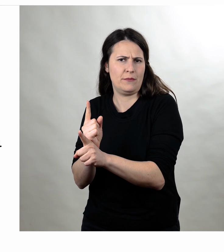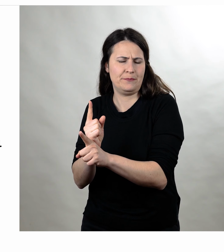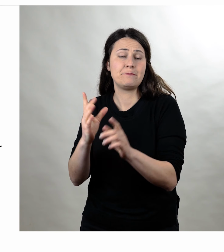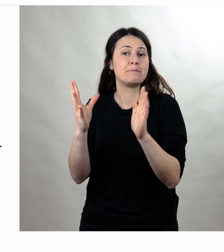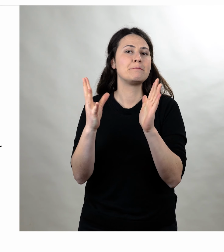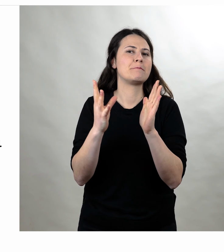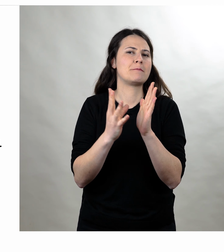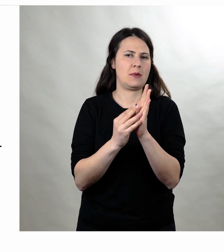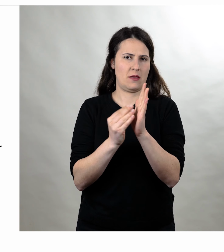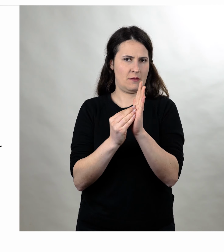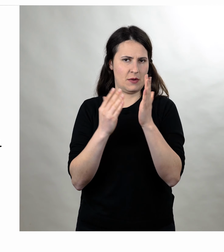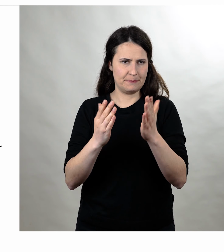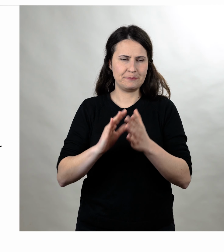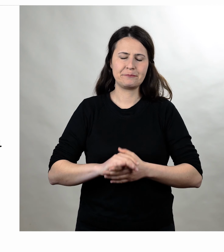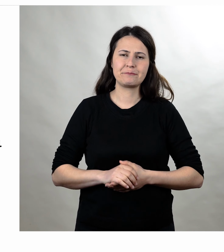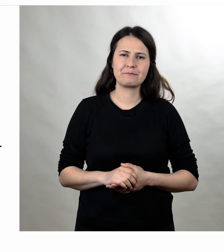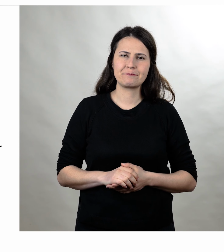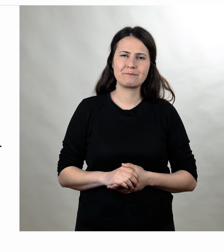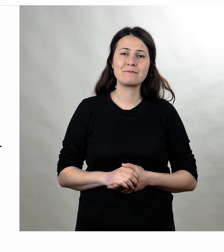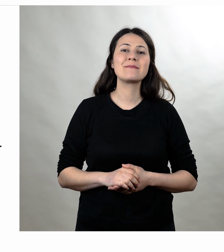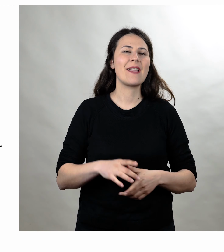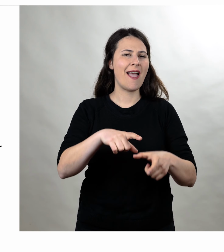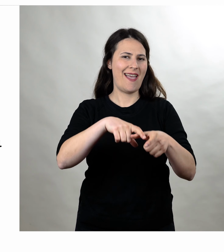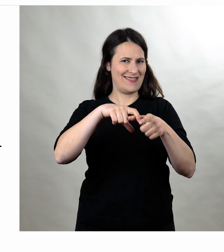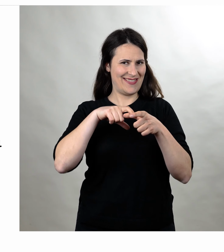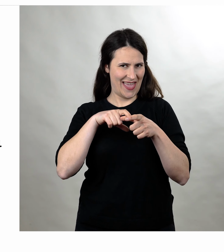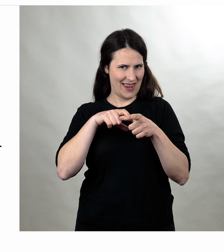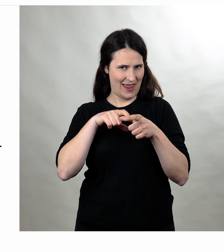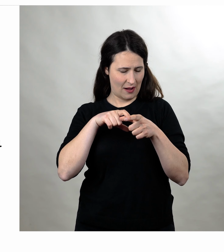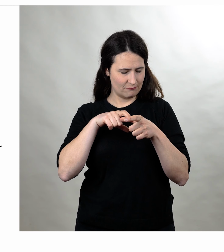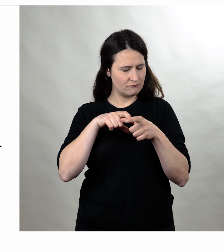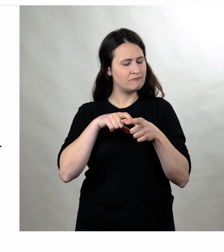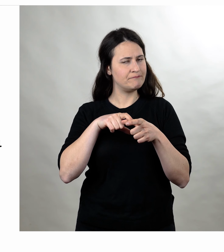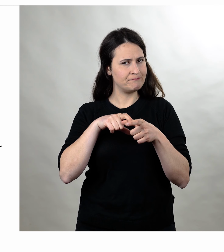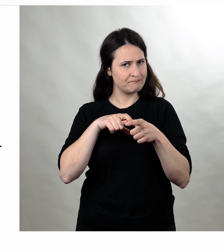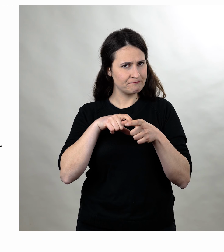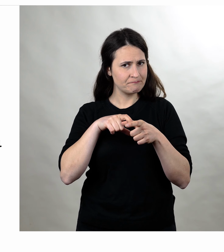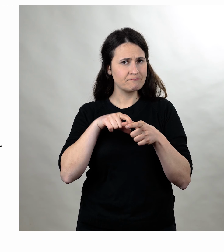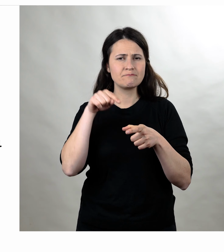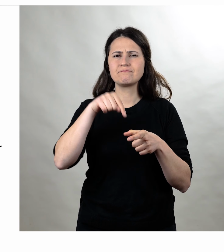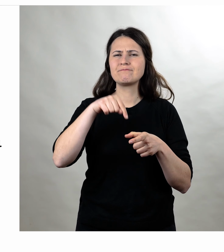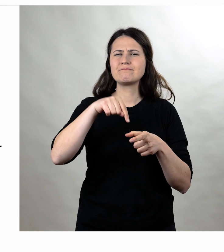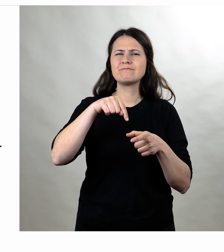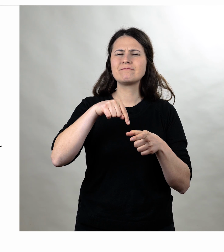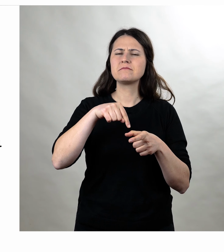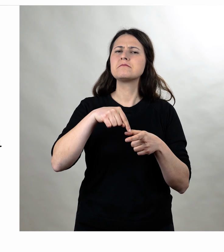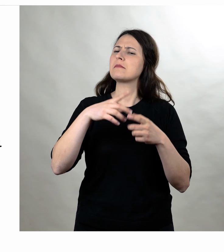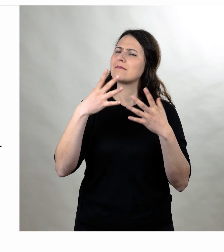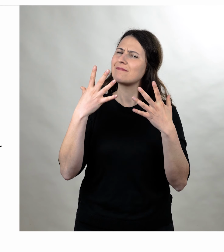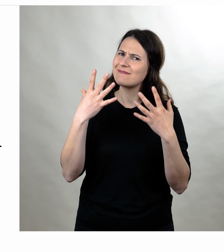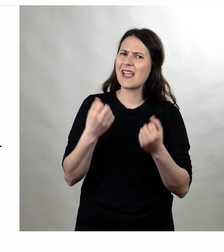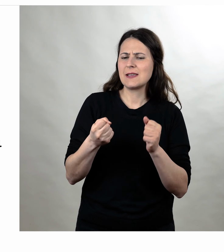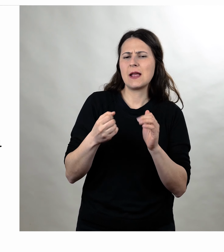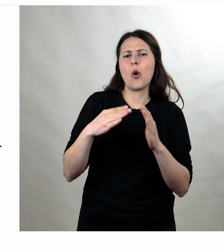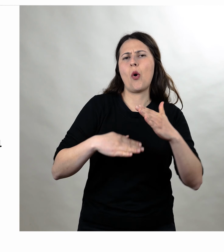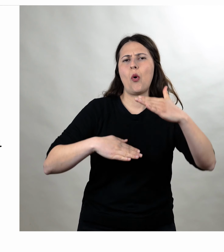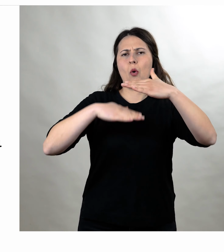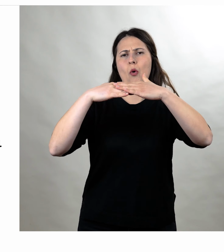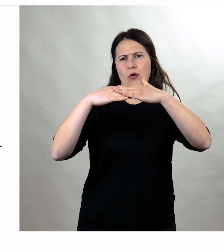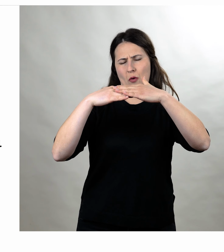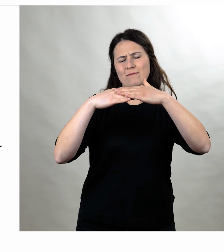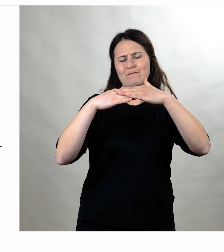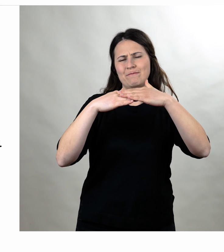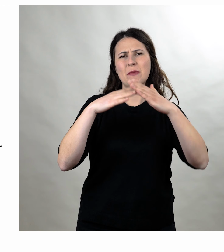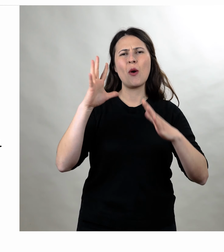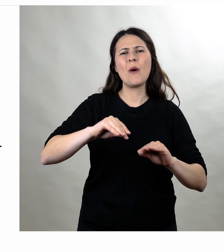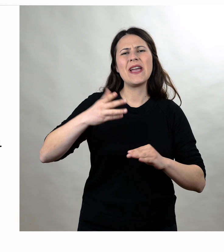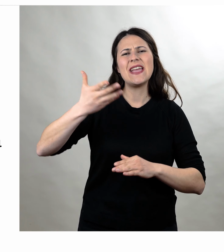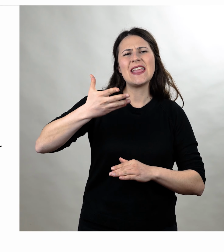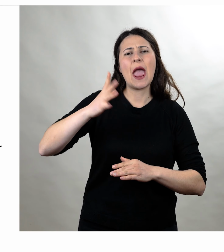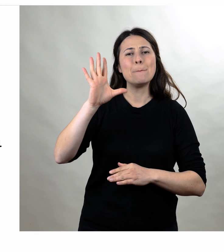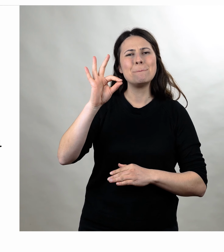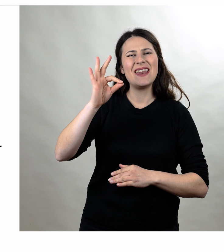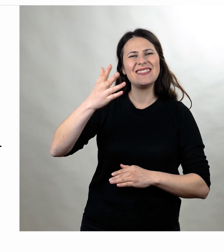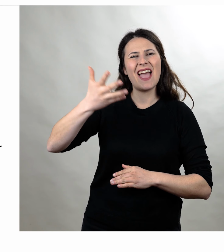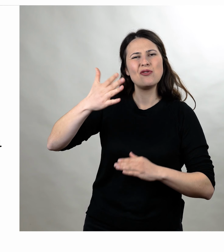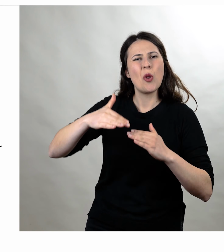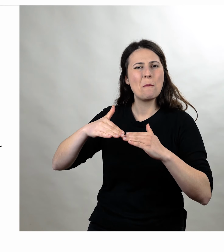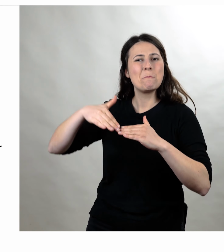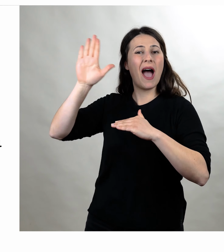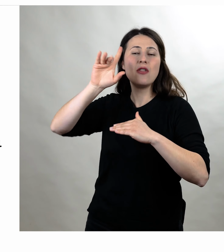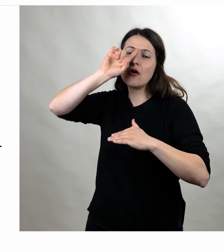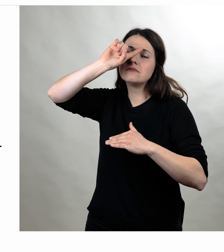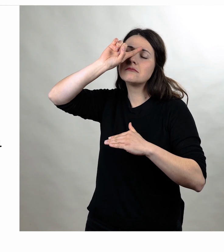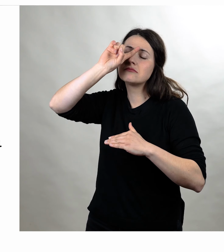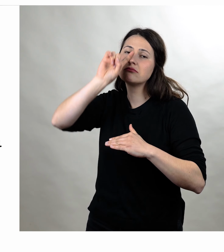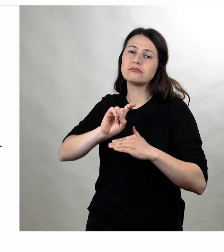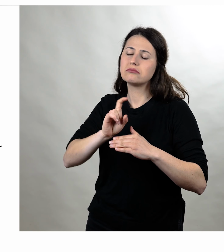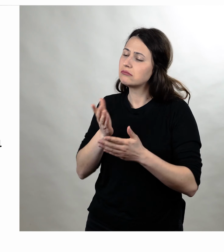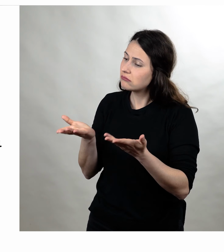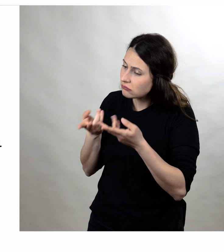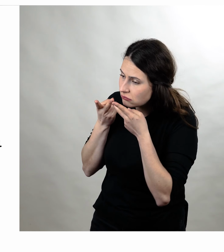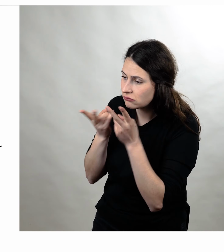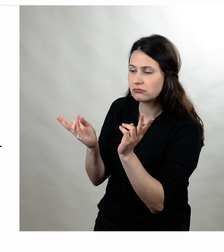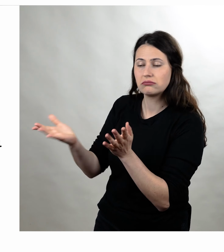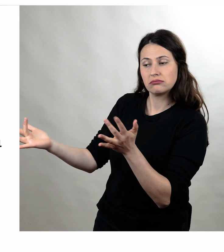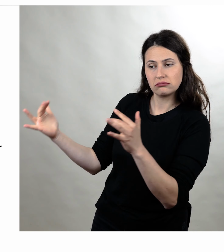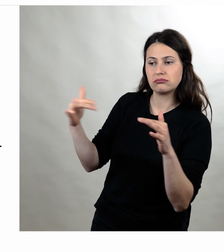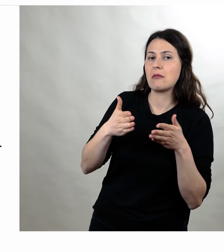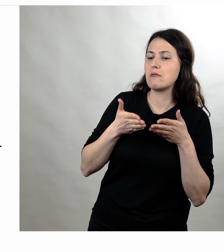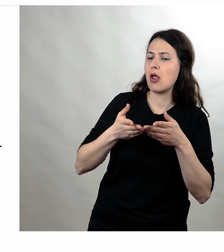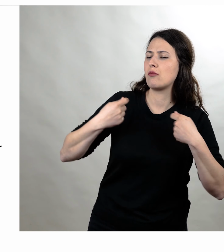Για παράδειγμα, μια εταιρεία επιτρέπει μόνο σε επιβάτες άνω των 50 ετών να επιβιβαστούν στα πλοία της.